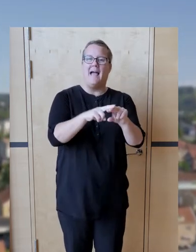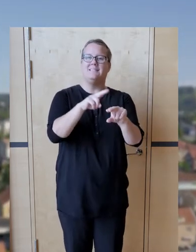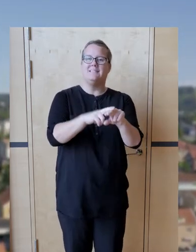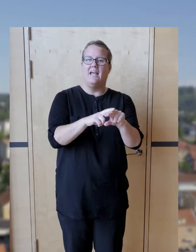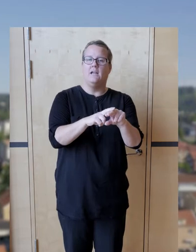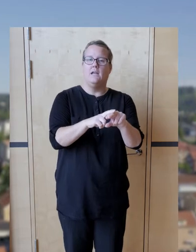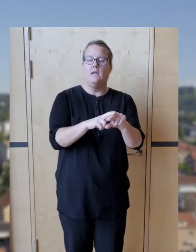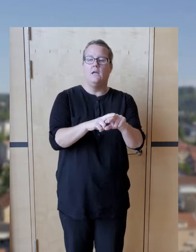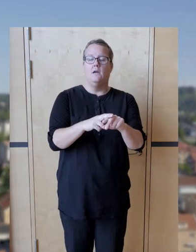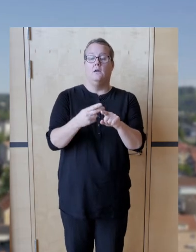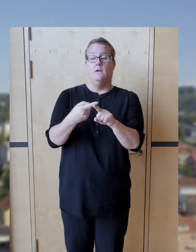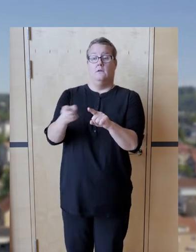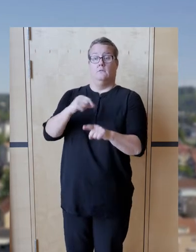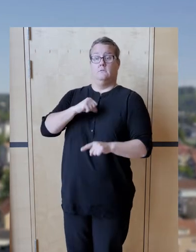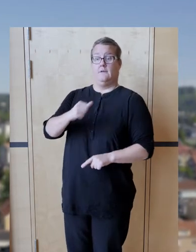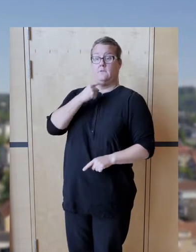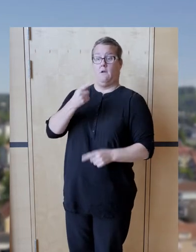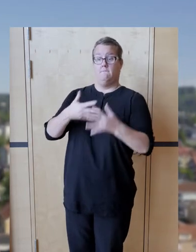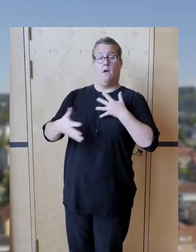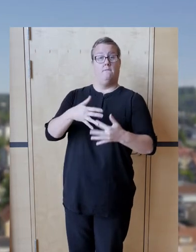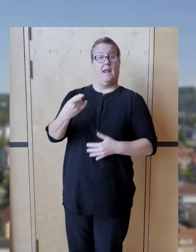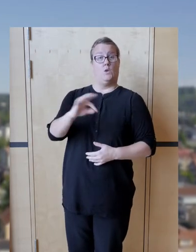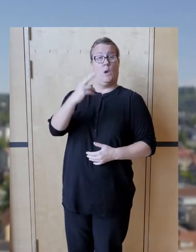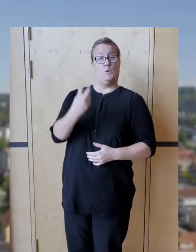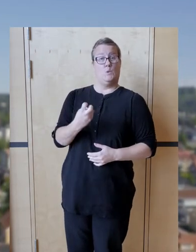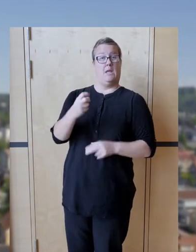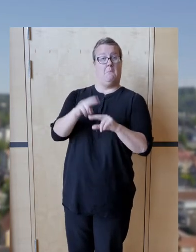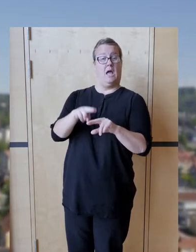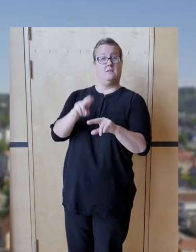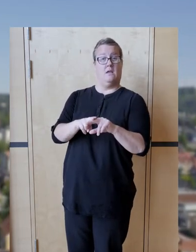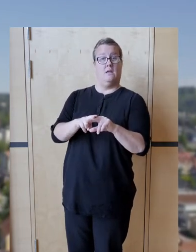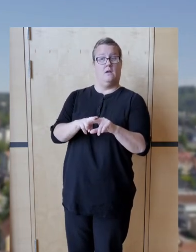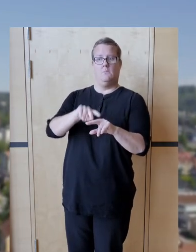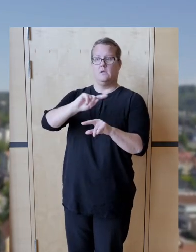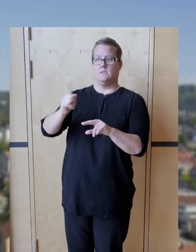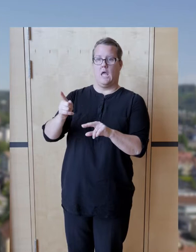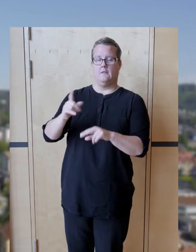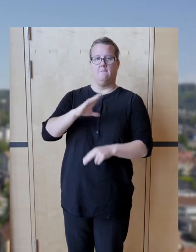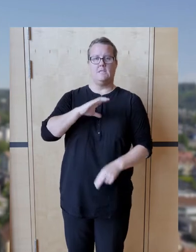Om varför 120 platser och så kommer med långt anförande från SCB